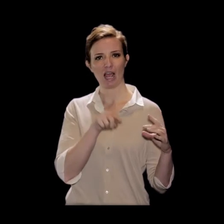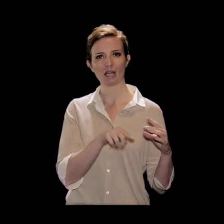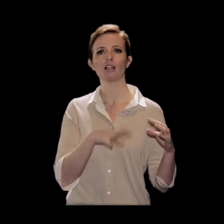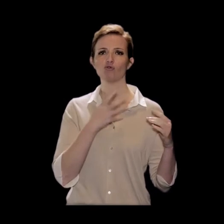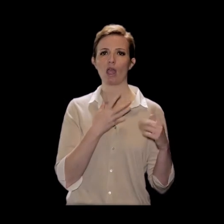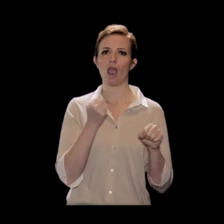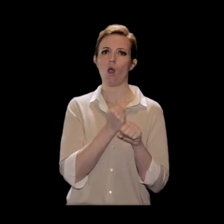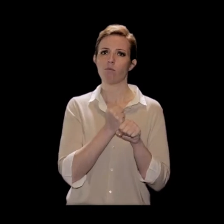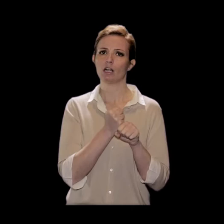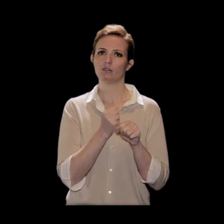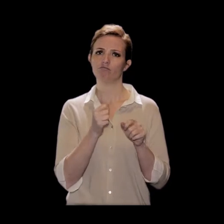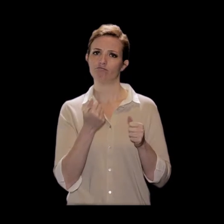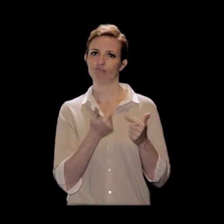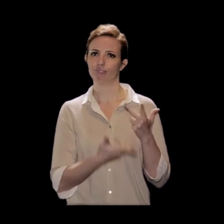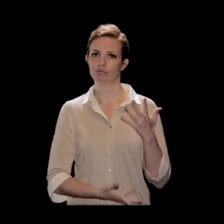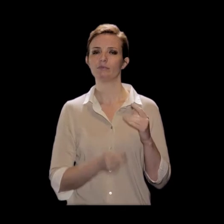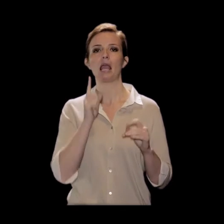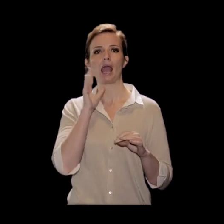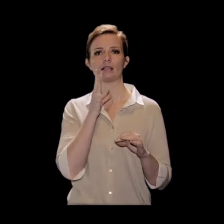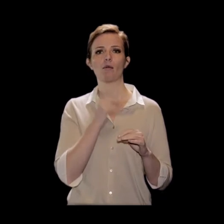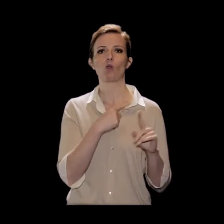Ad esempio, possiamo sommare o sottrarre due numeri immaginari.